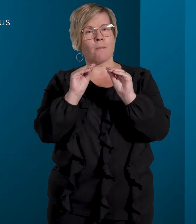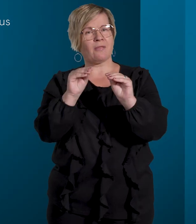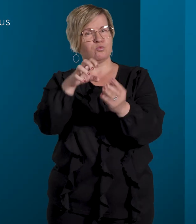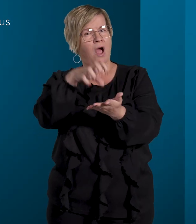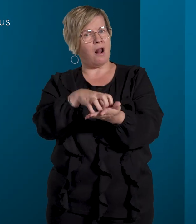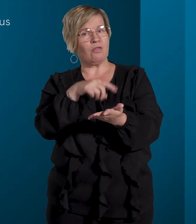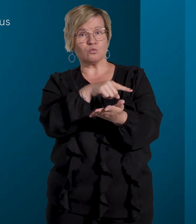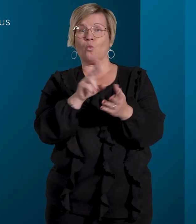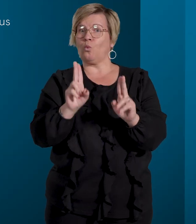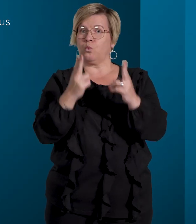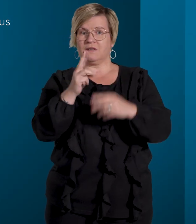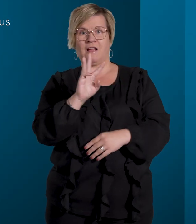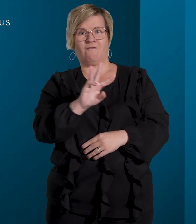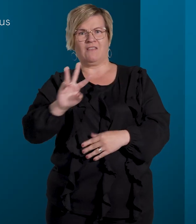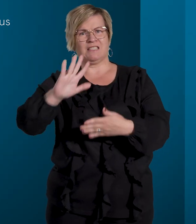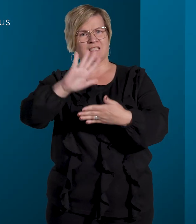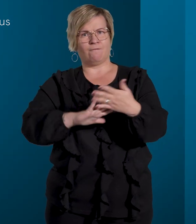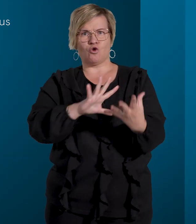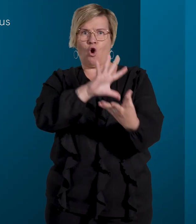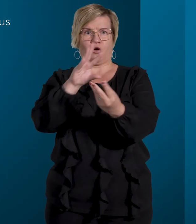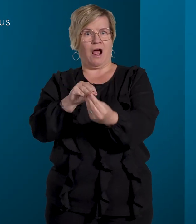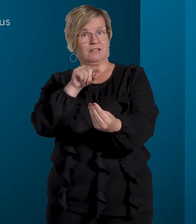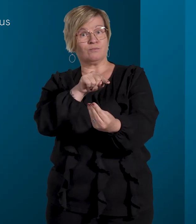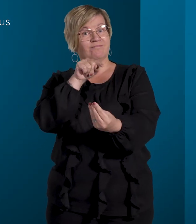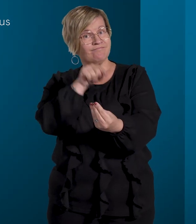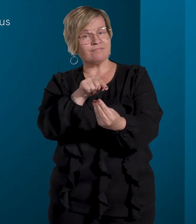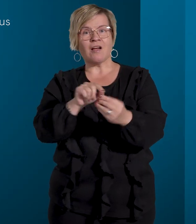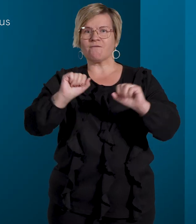Opetushallituksen uuteen verkko- sivukokonaisuuteen on koottu yhteen -